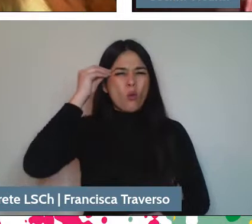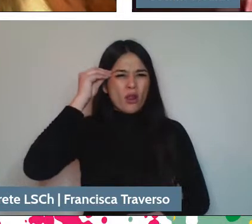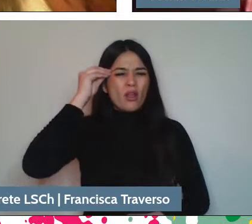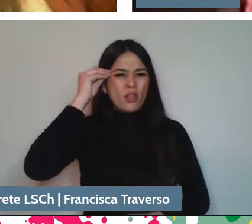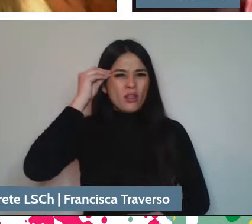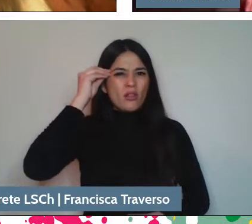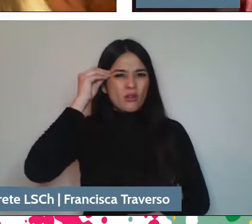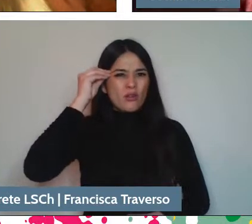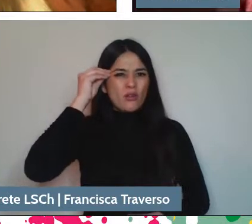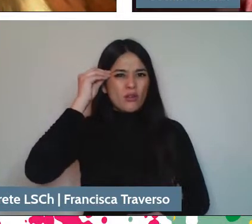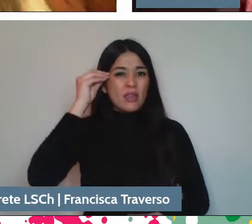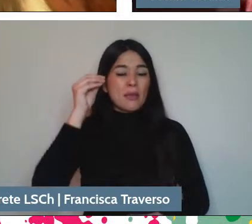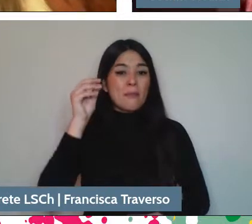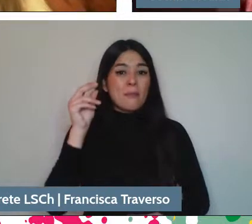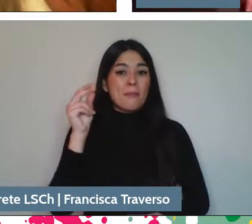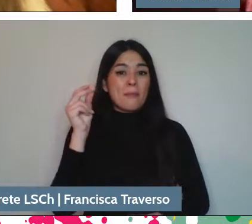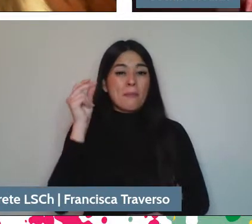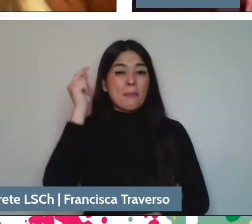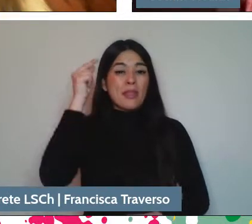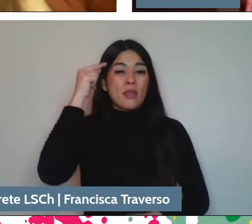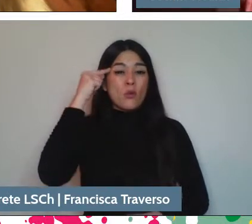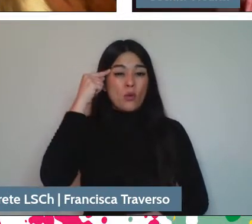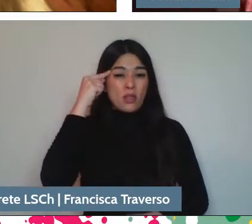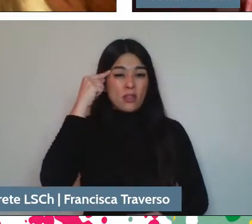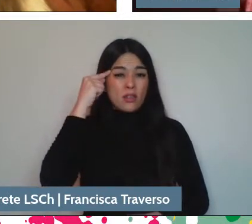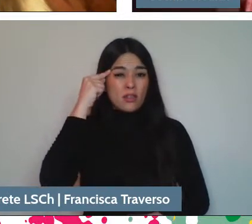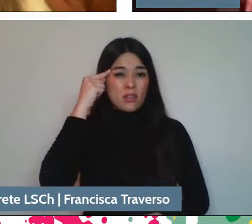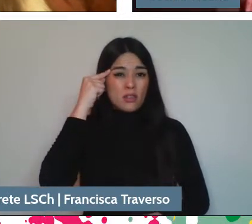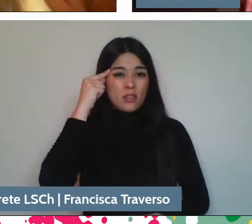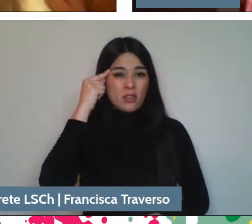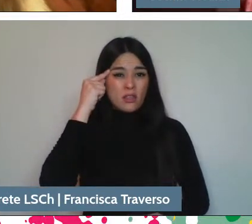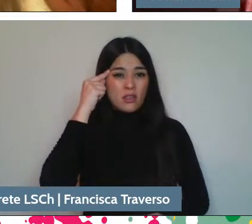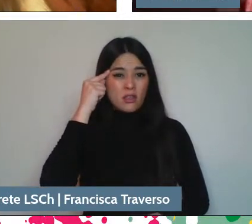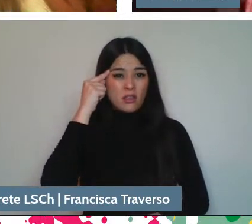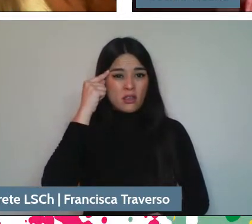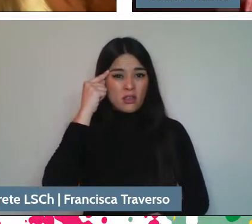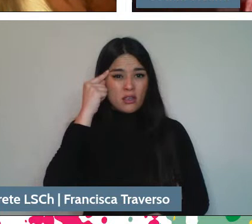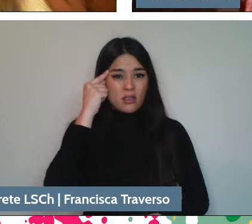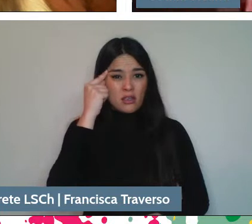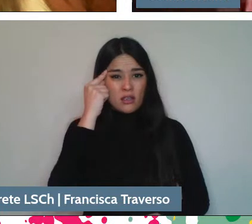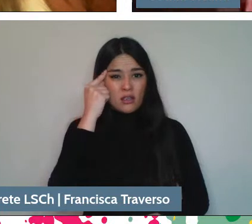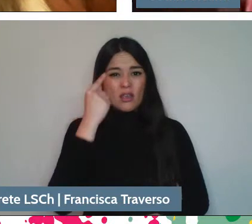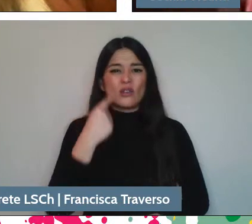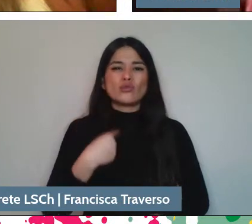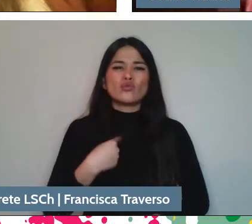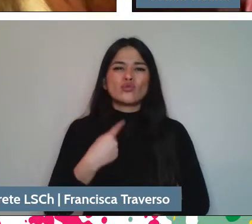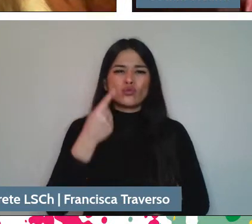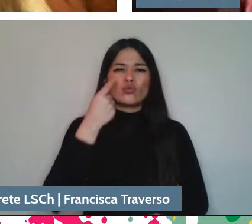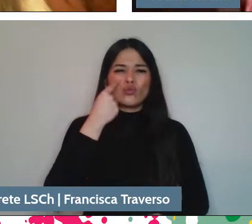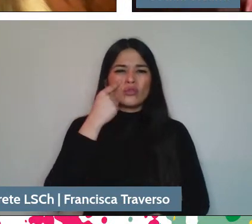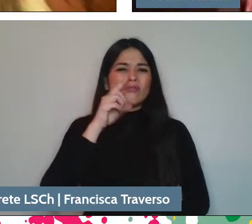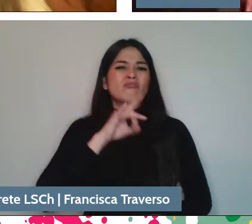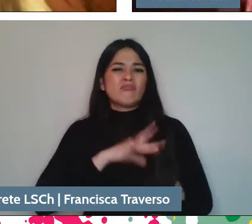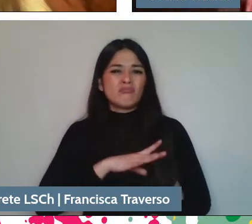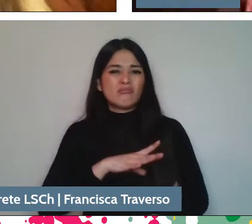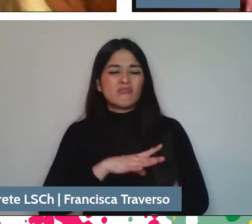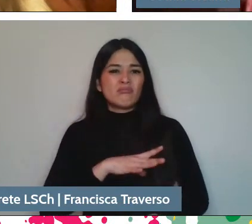y yo me di cuenta que yo no conocía ese Chile al que tu pertenecias y que de alguna manera ese dolor